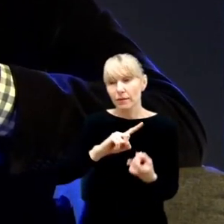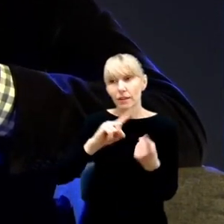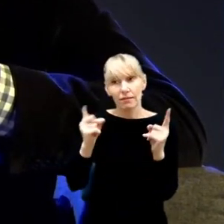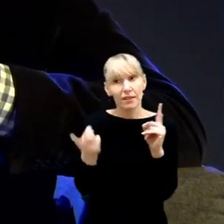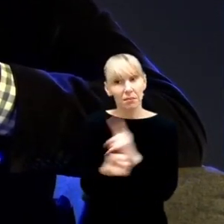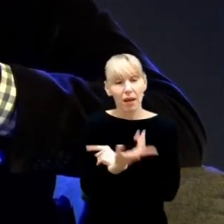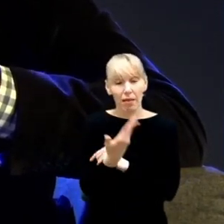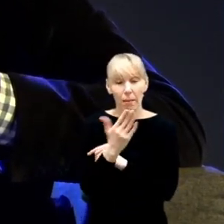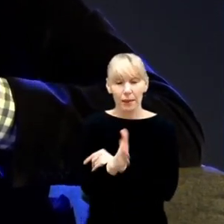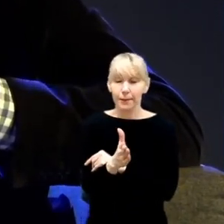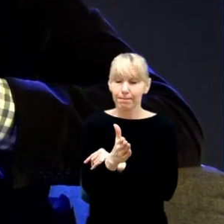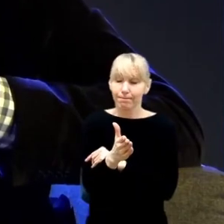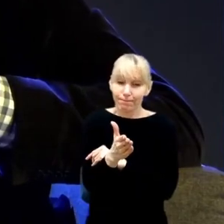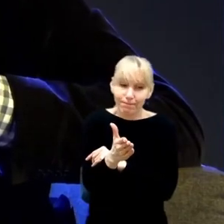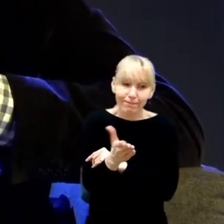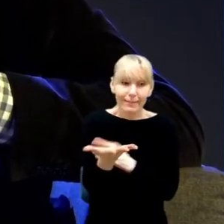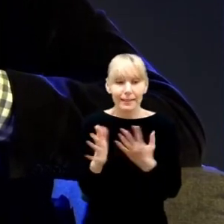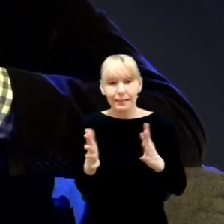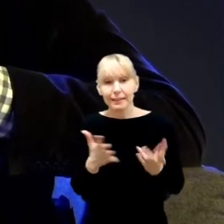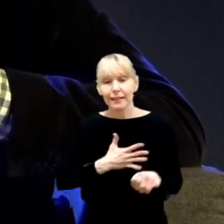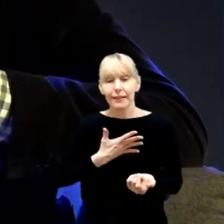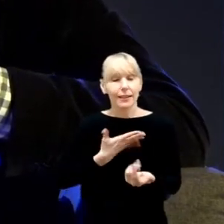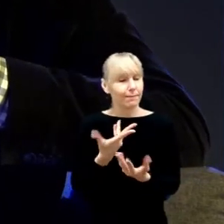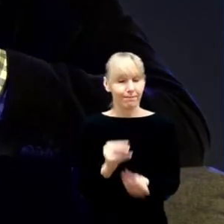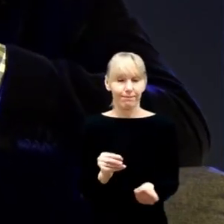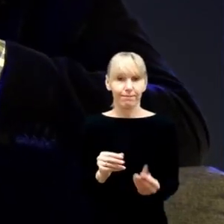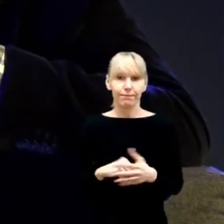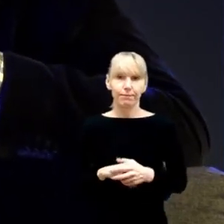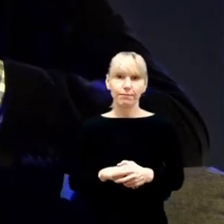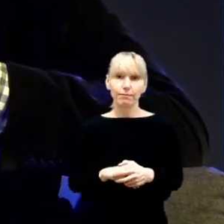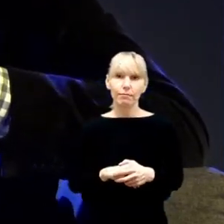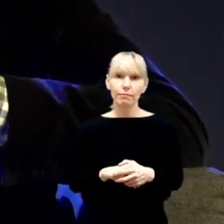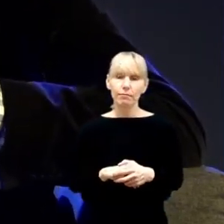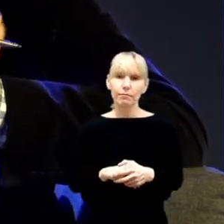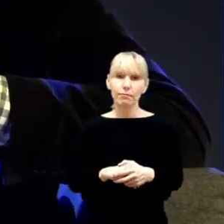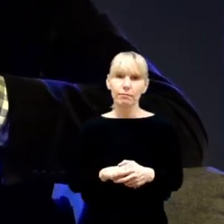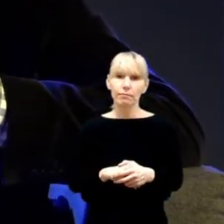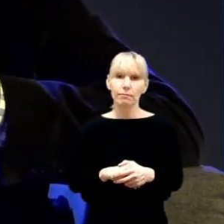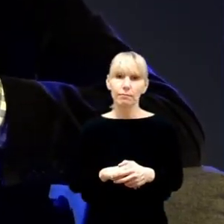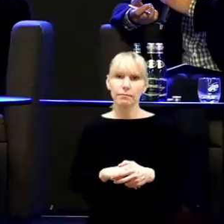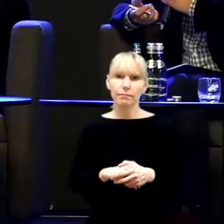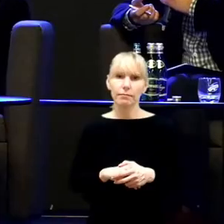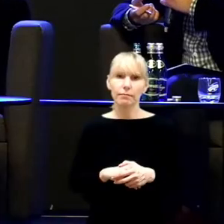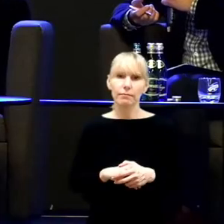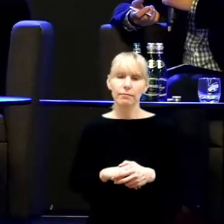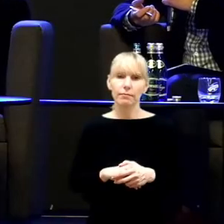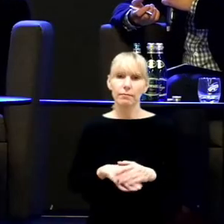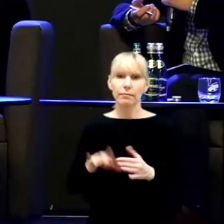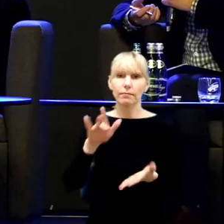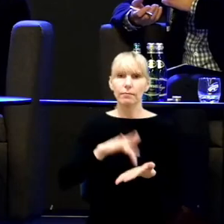a z drugiej strony widzimy właśnie, bo tutaj widzimy Pleszew, że no kurczę